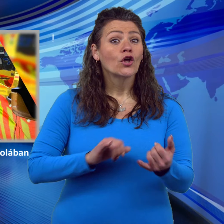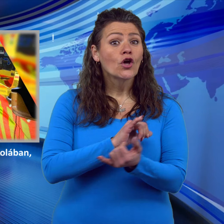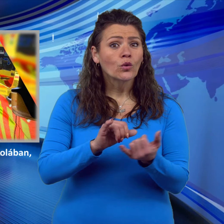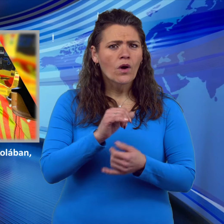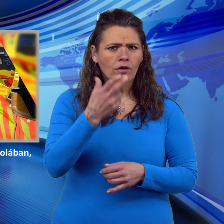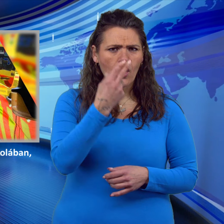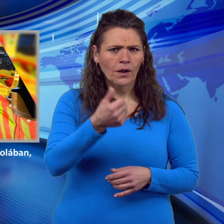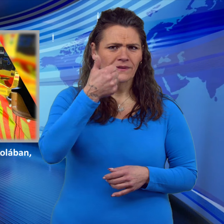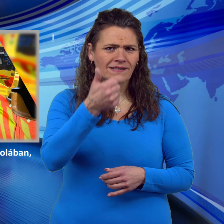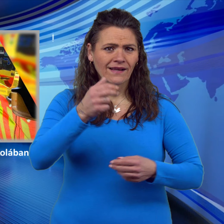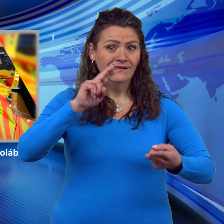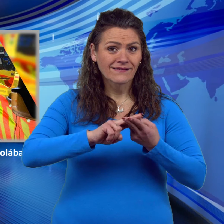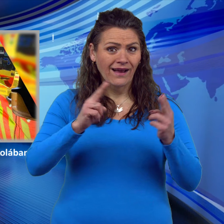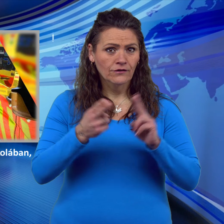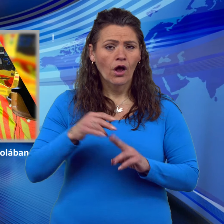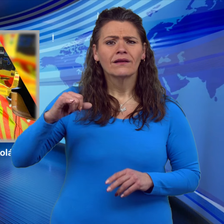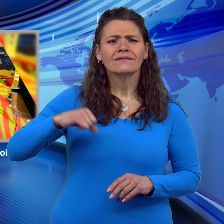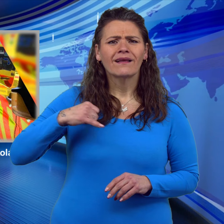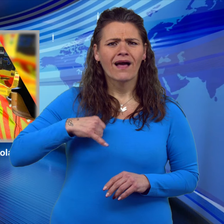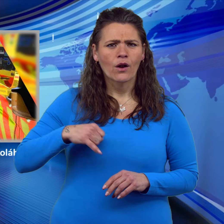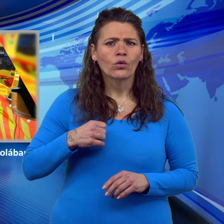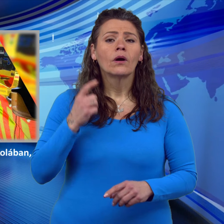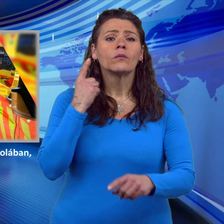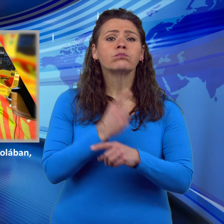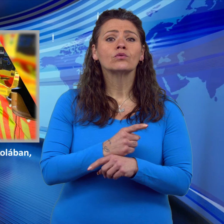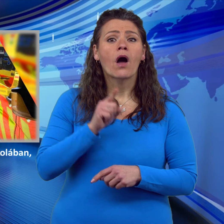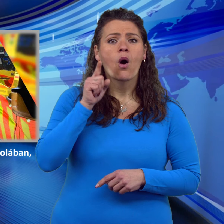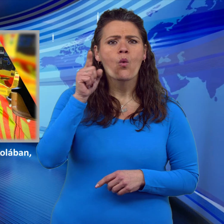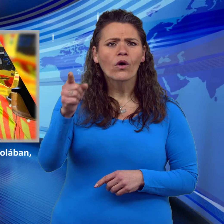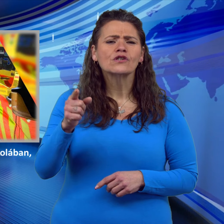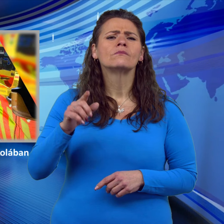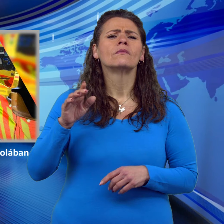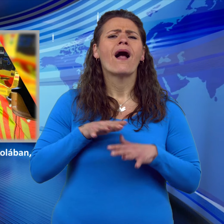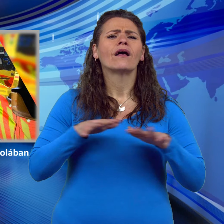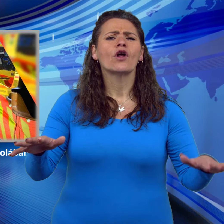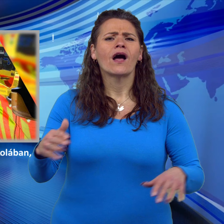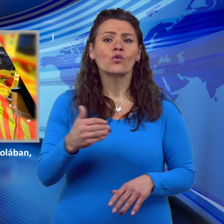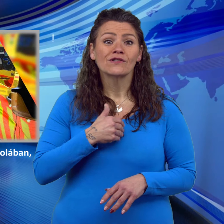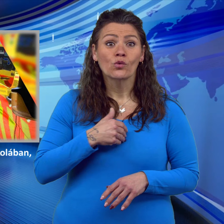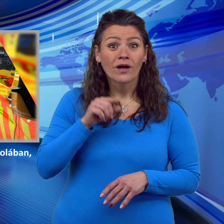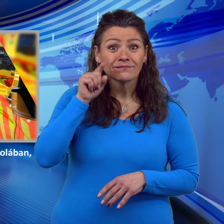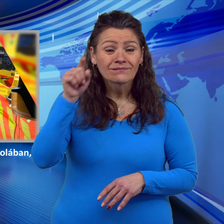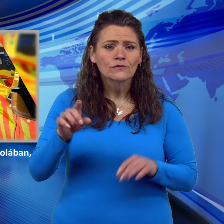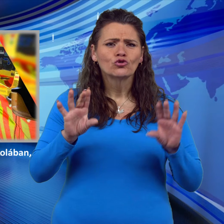2024 január 31-én, szerda délelőtt a Budaörsi Általános iskolában